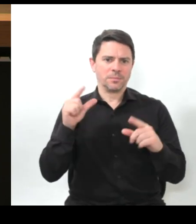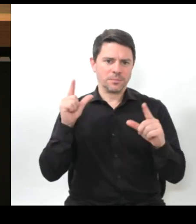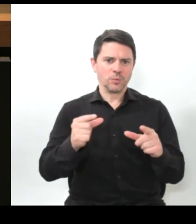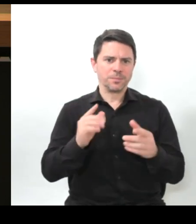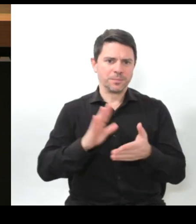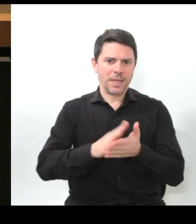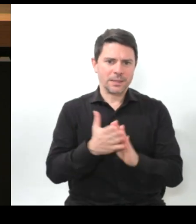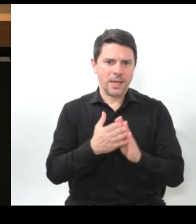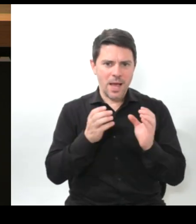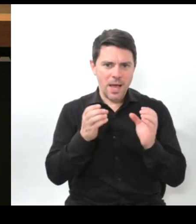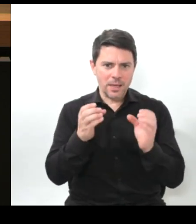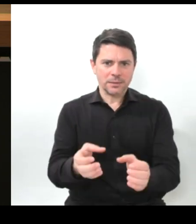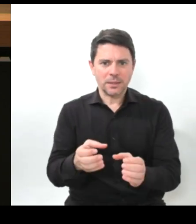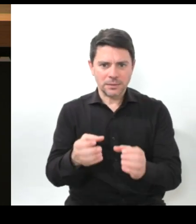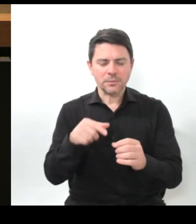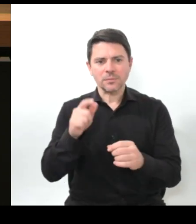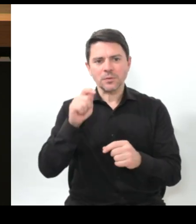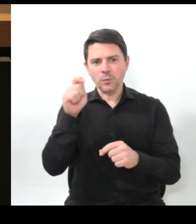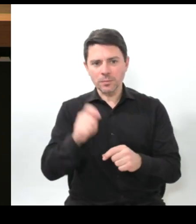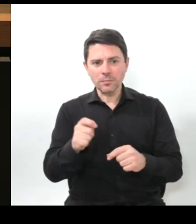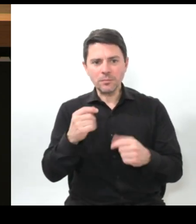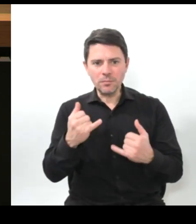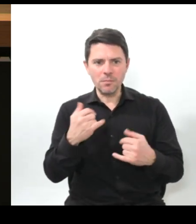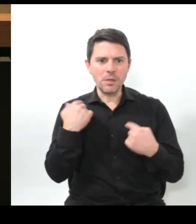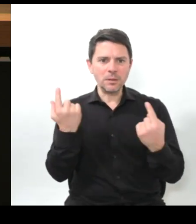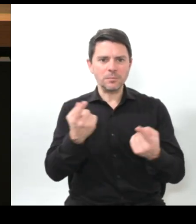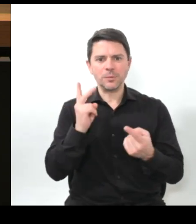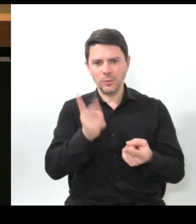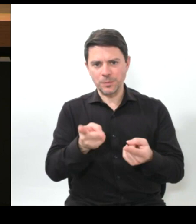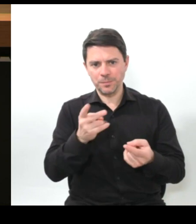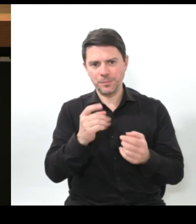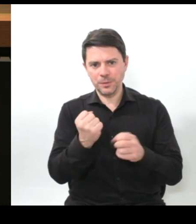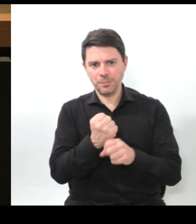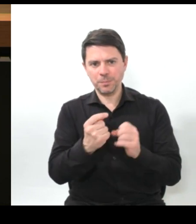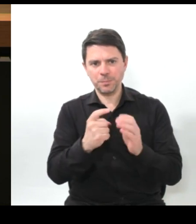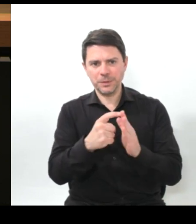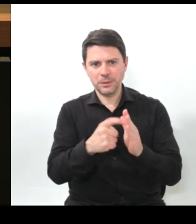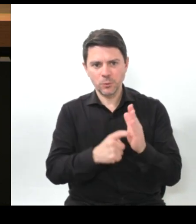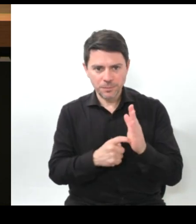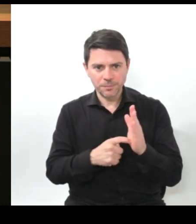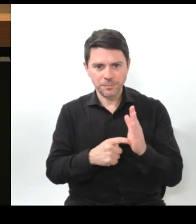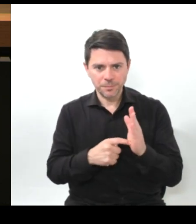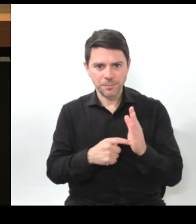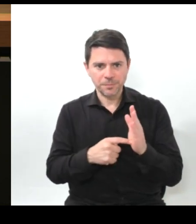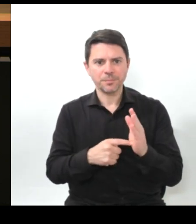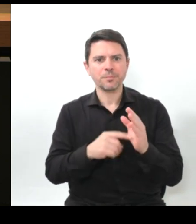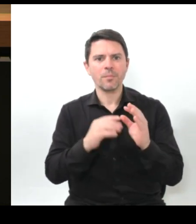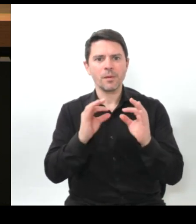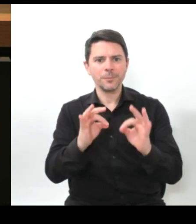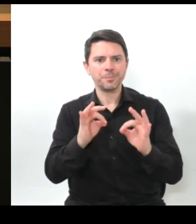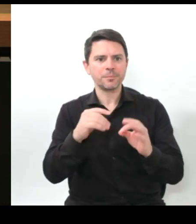am 12. Februar entscheiden, ob die Gesundheitsversorgung und vor allem die Arbeitsbedingungen im Gesundheitswesen weiter Priorität haben sollen.